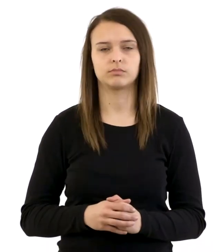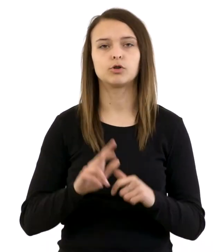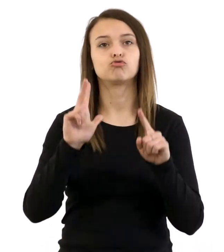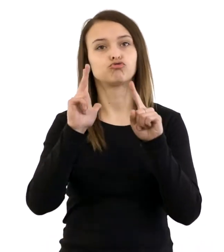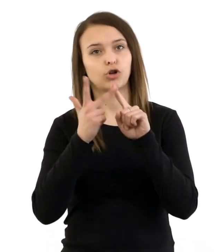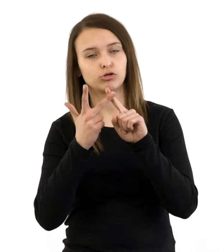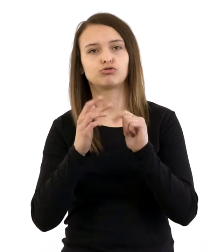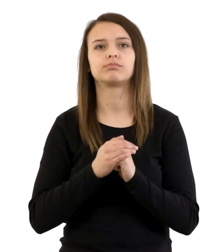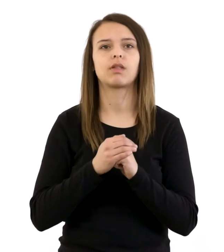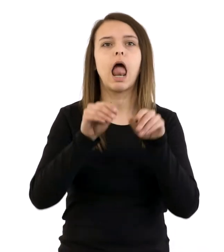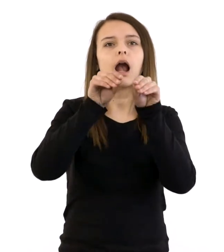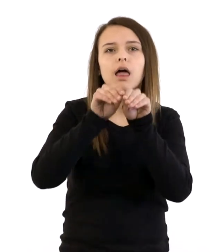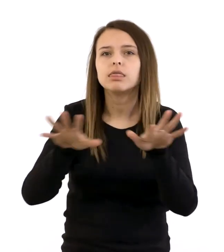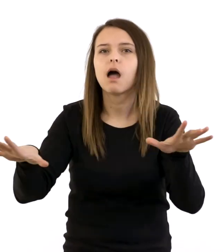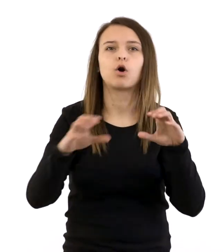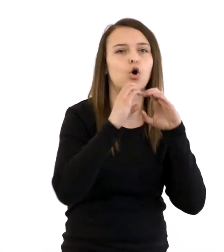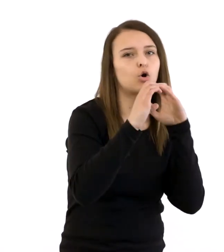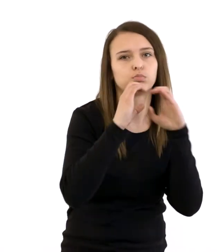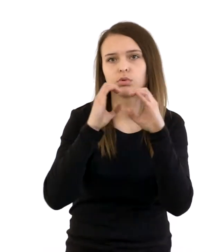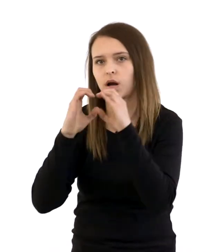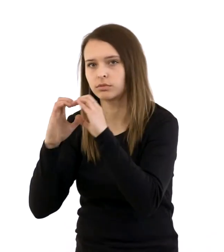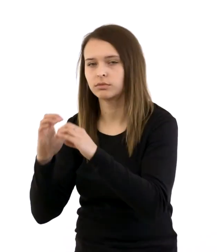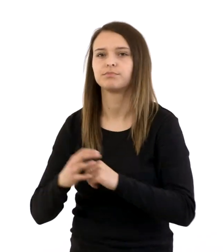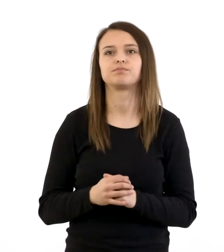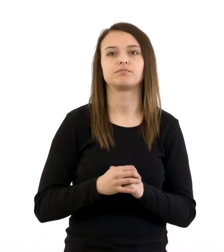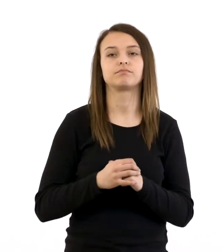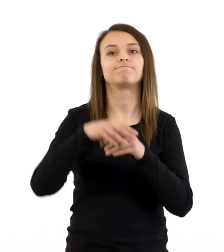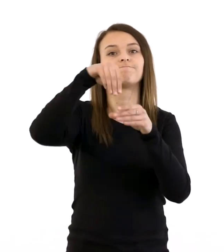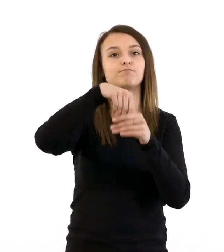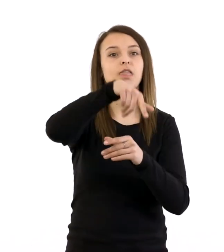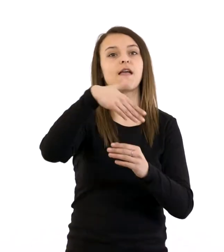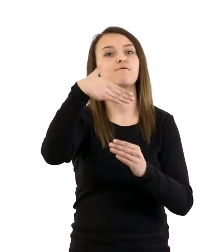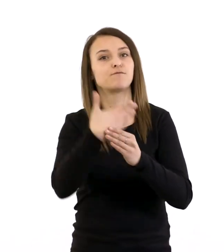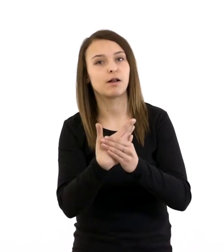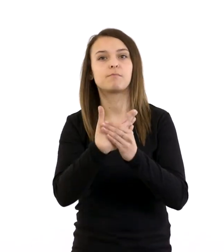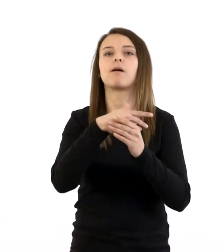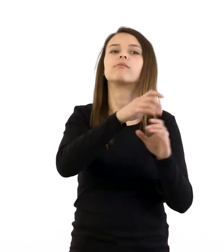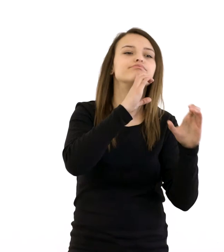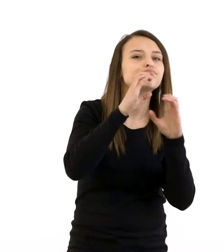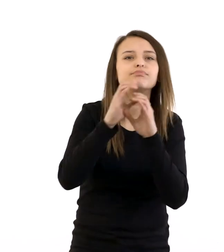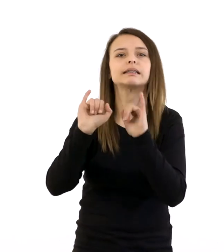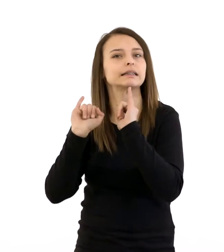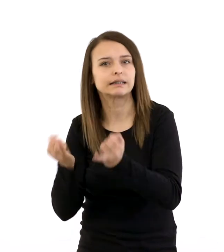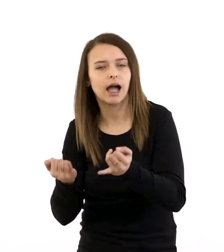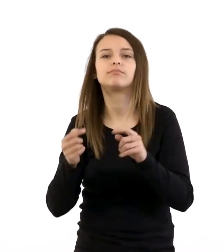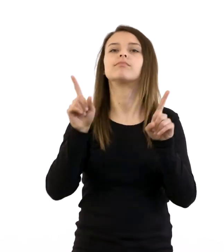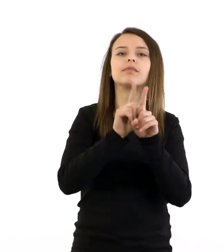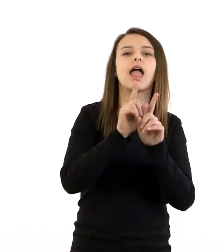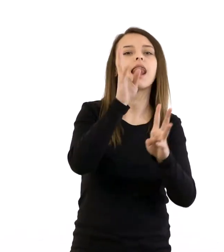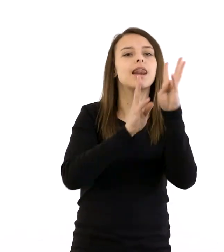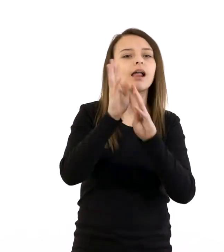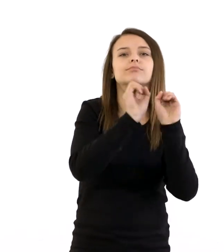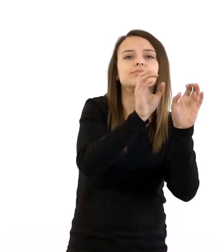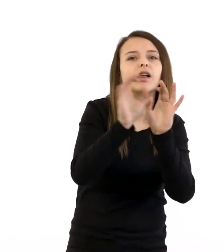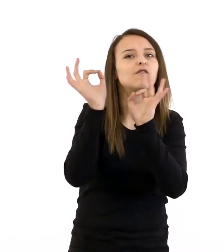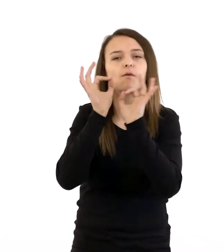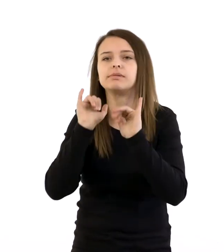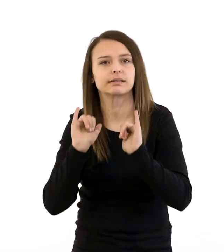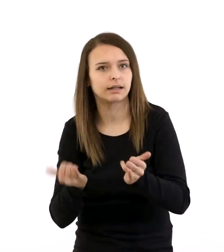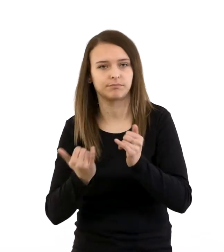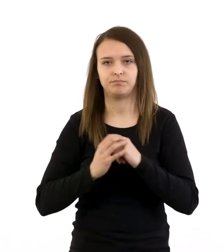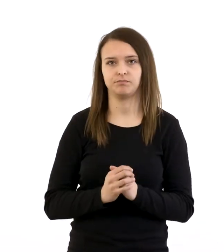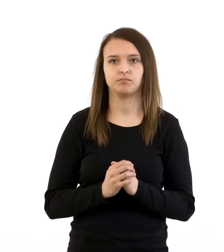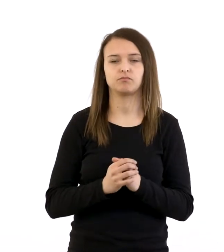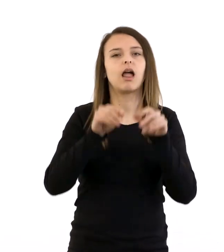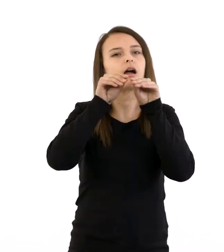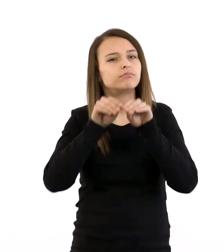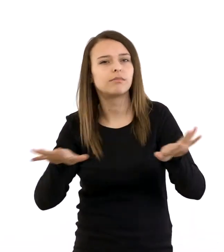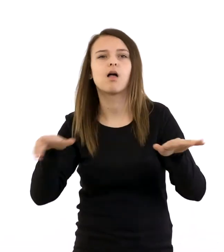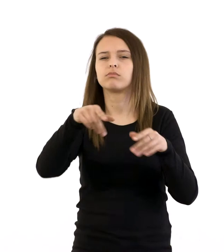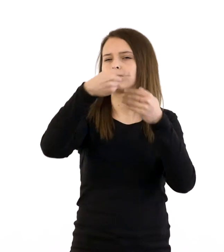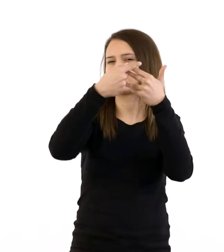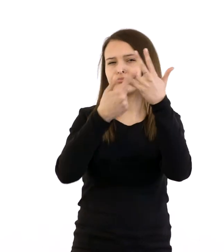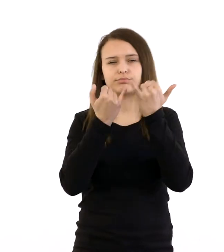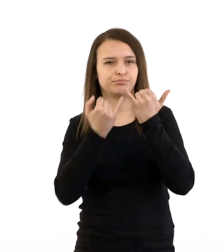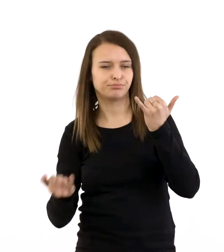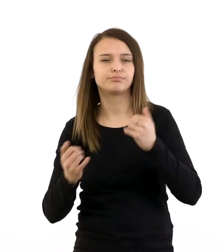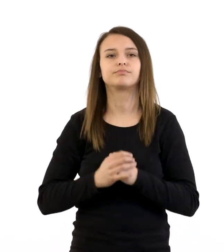3.Kanały komunikacji – opisują, w jaki sposób firma się komunikuje i dociera do klientów. Kanały dotyczą: